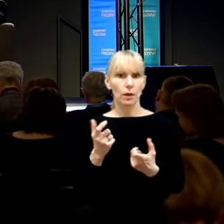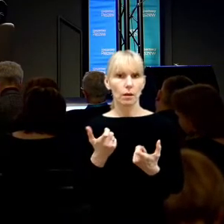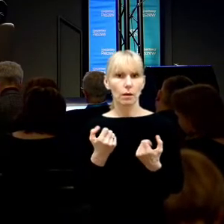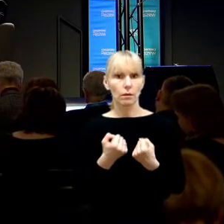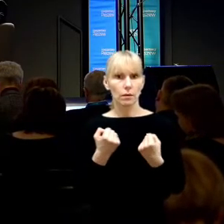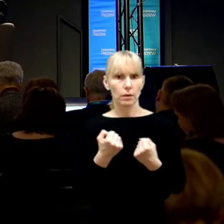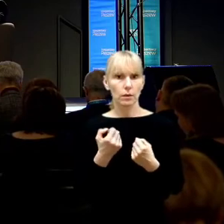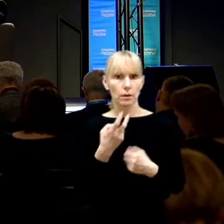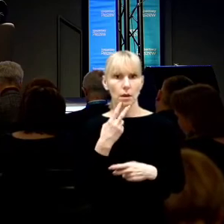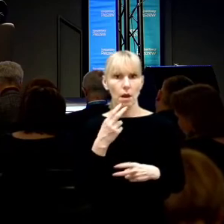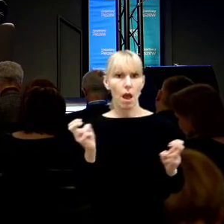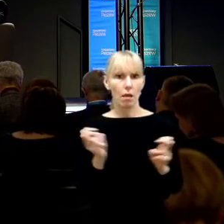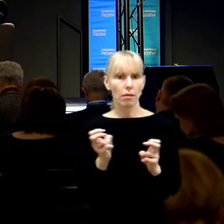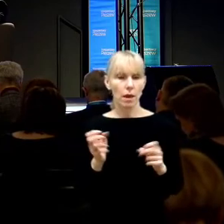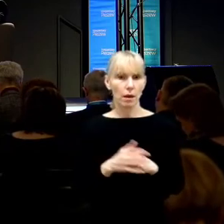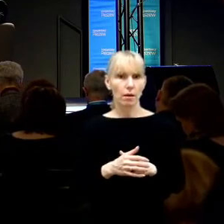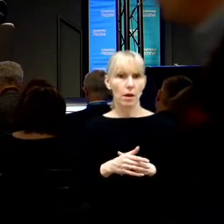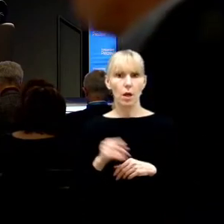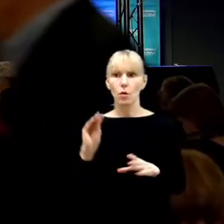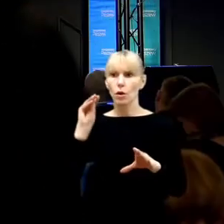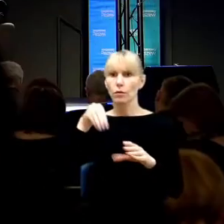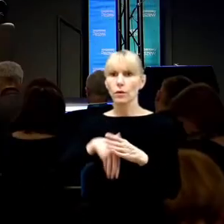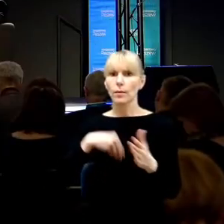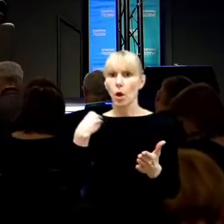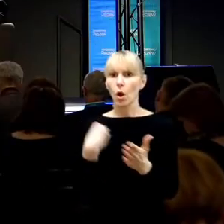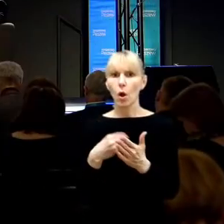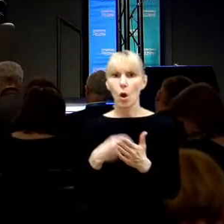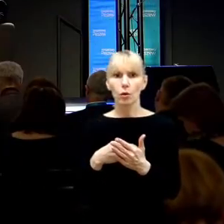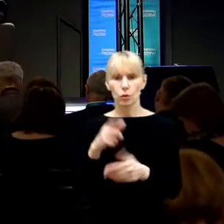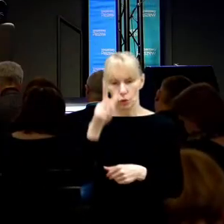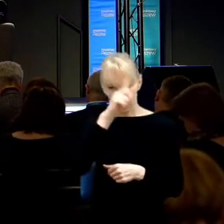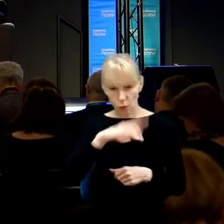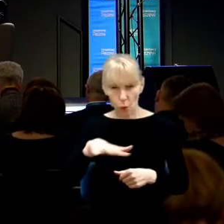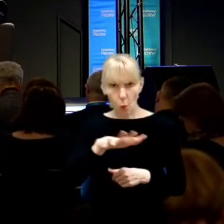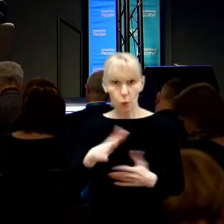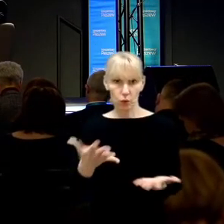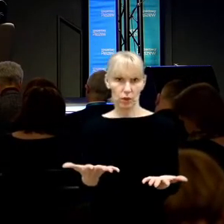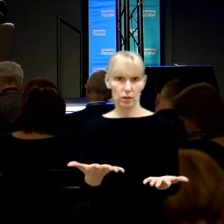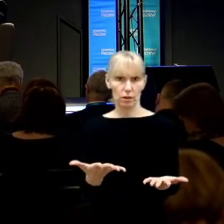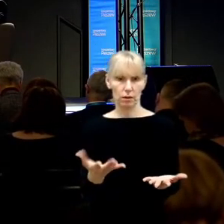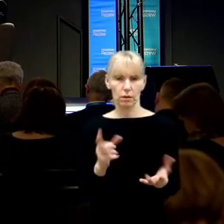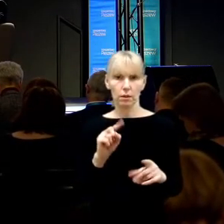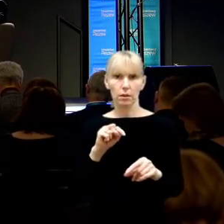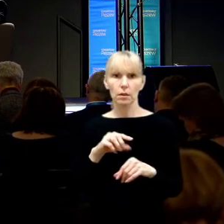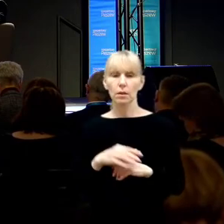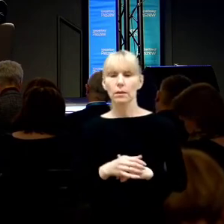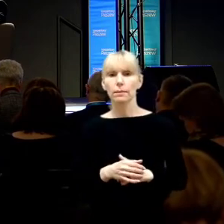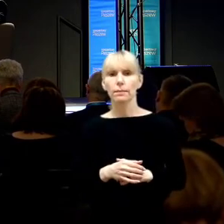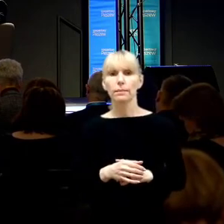Są koszty ludzi, którzy też są wpisani właśnie chociażby w eksploatację części wspólnych, czyli zarządcy nieruchomości,